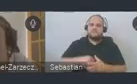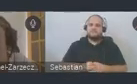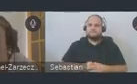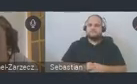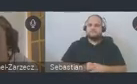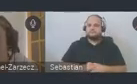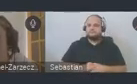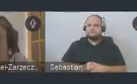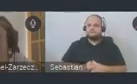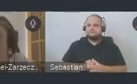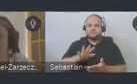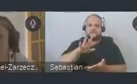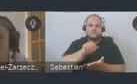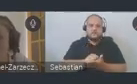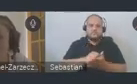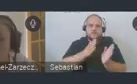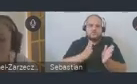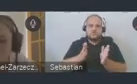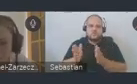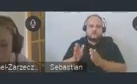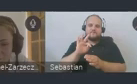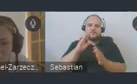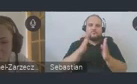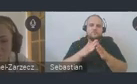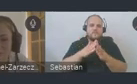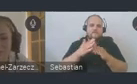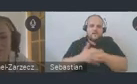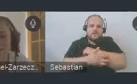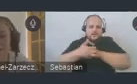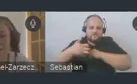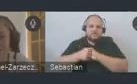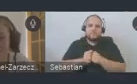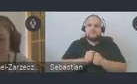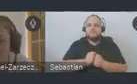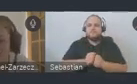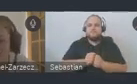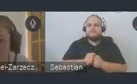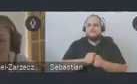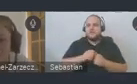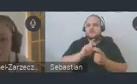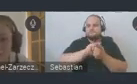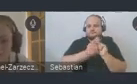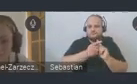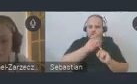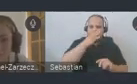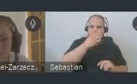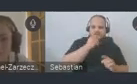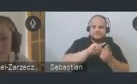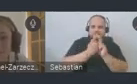Czyli zajmowaliśmy się porządkowaniem domowych archiwów, digitalizacją tych domowych zasobów.